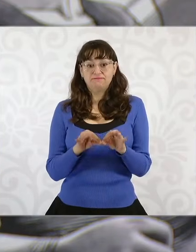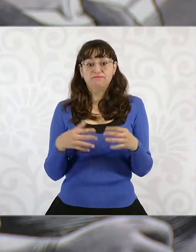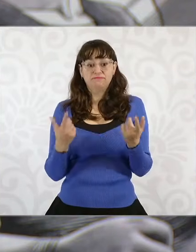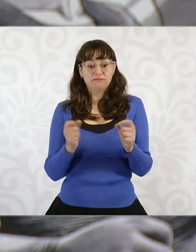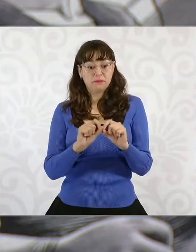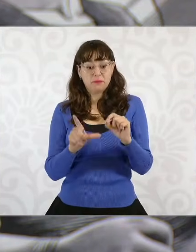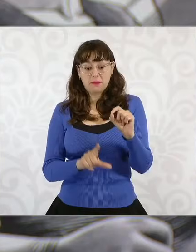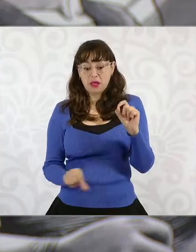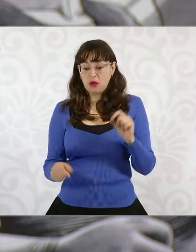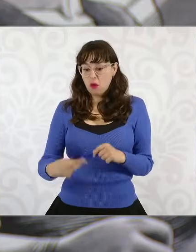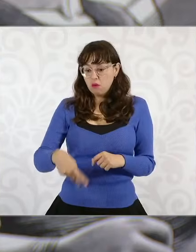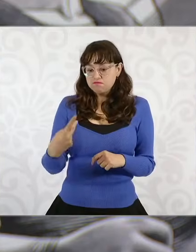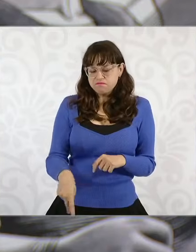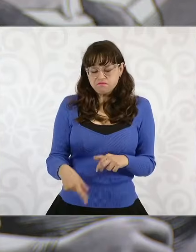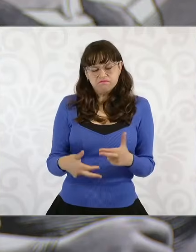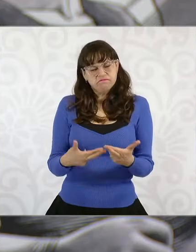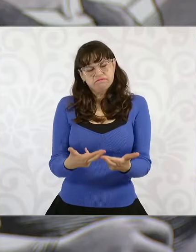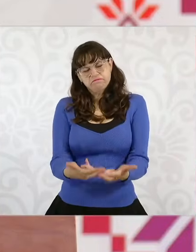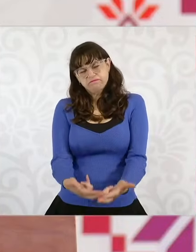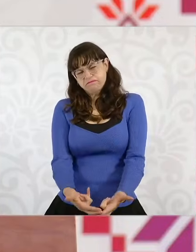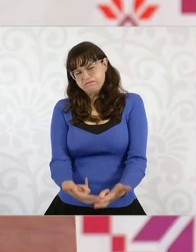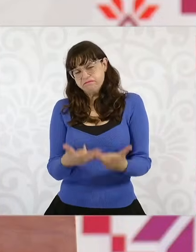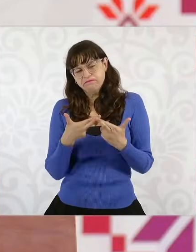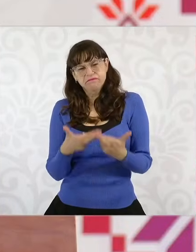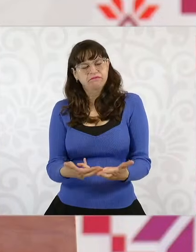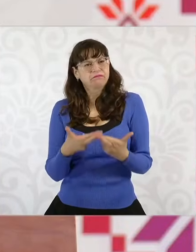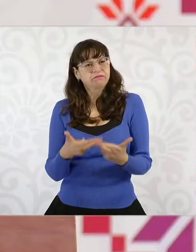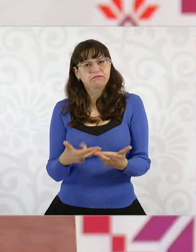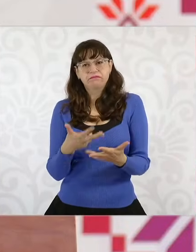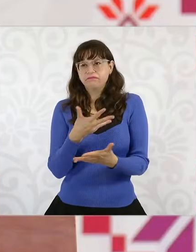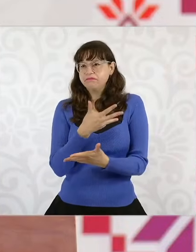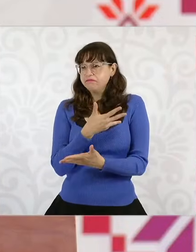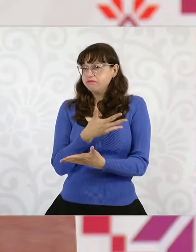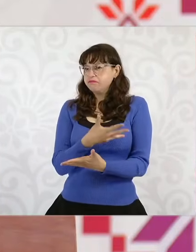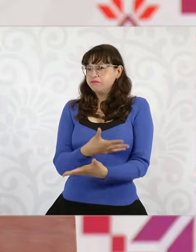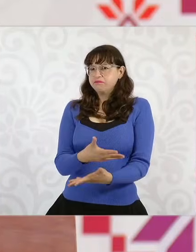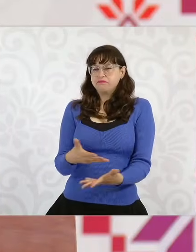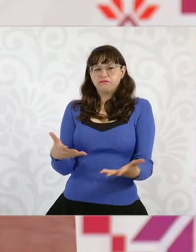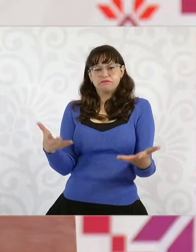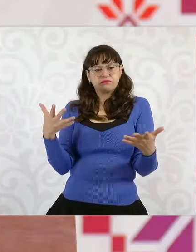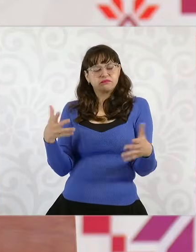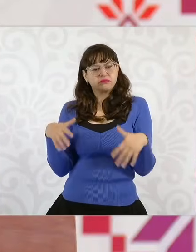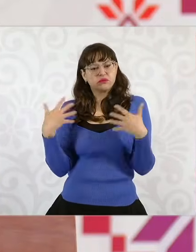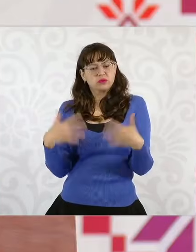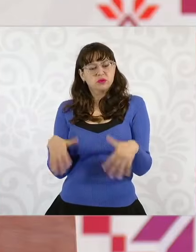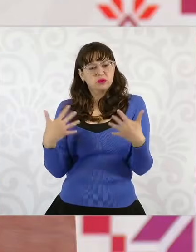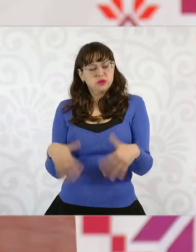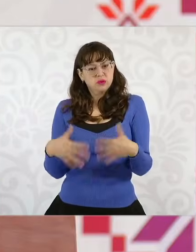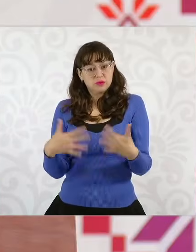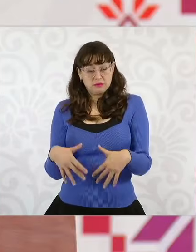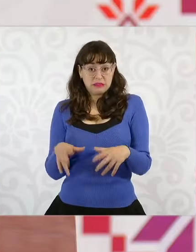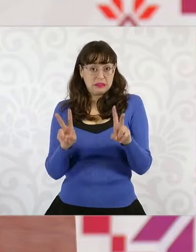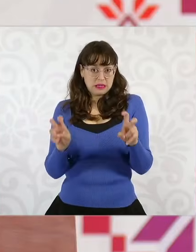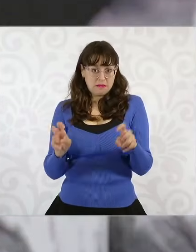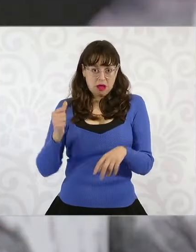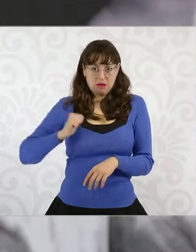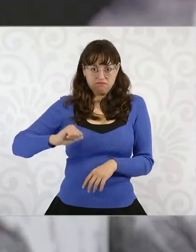del patrimonio cultural mexicano, en este caso sobre todo del patrimonio arqueológico. Entonces,